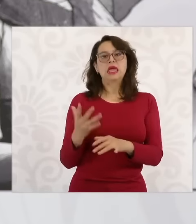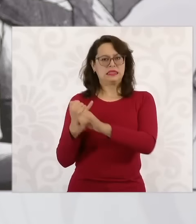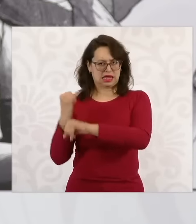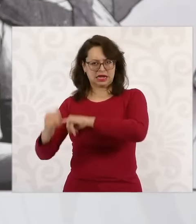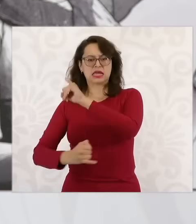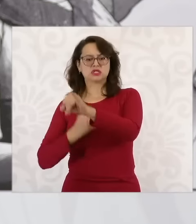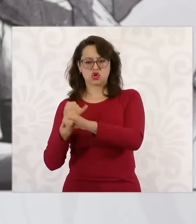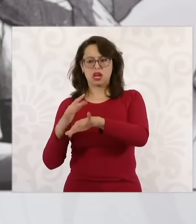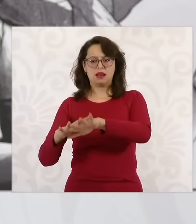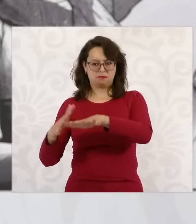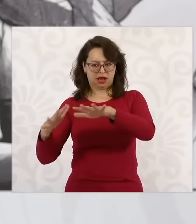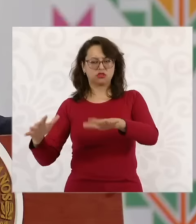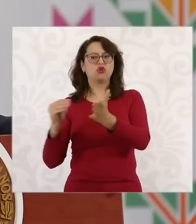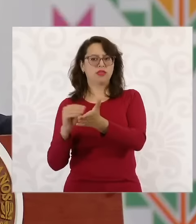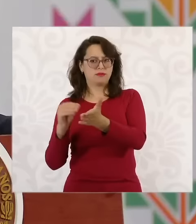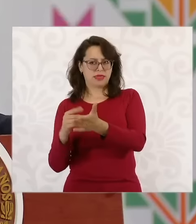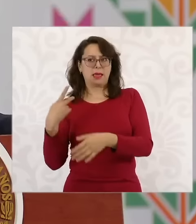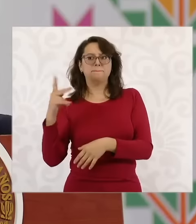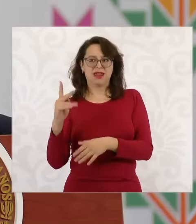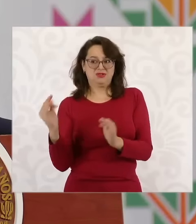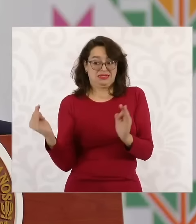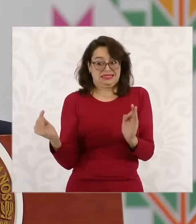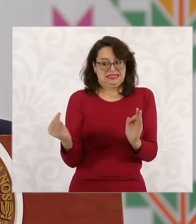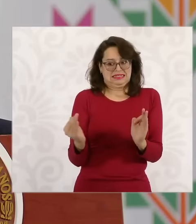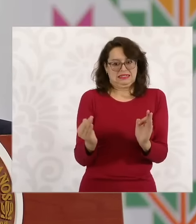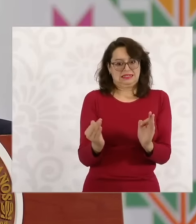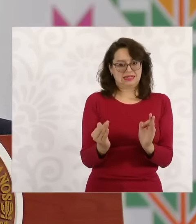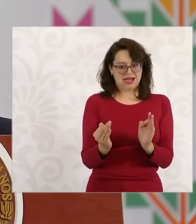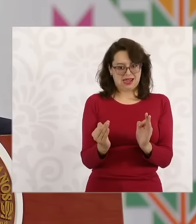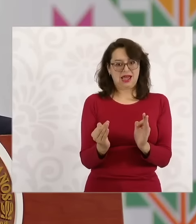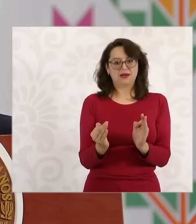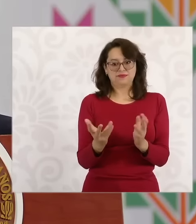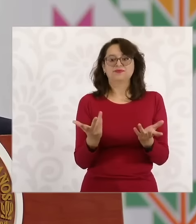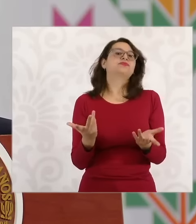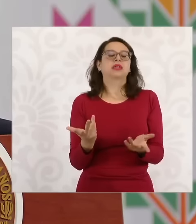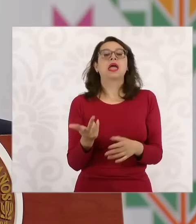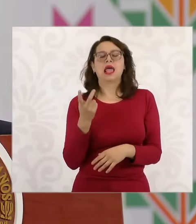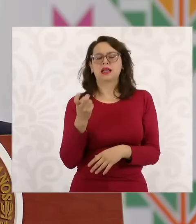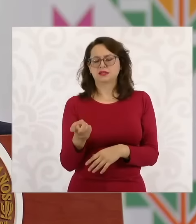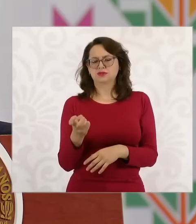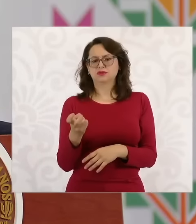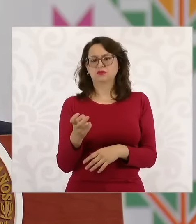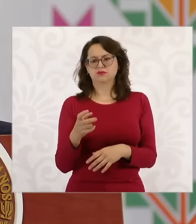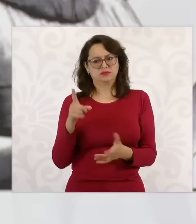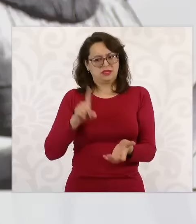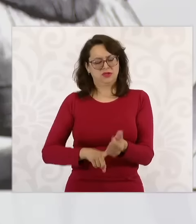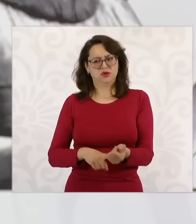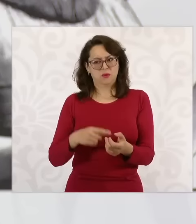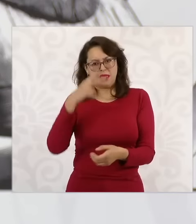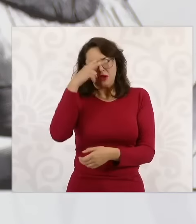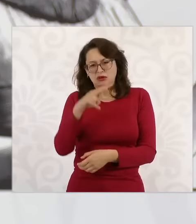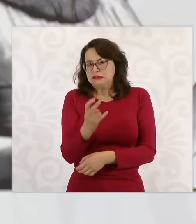más al sur y ahora pues fue en la ubicación, en latitud y longitud de nuestro país. aguas